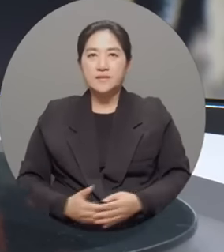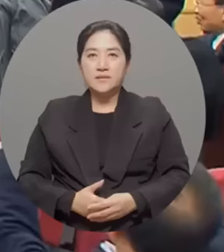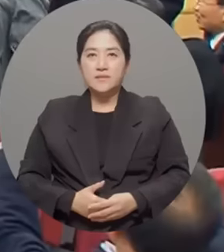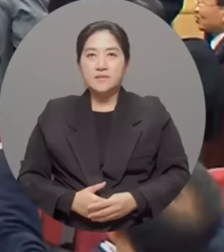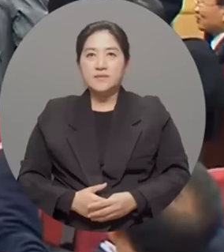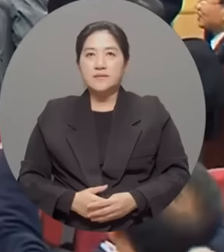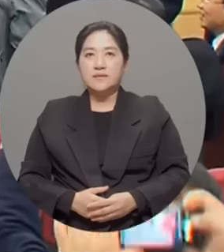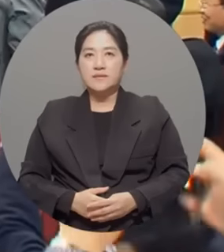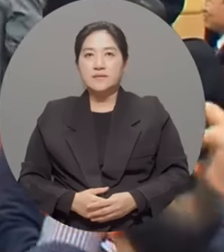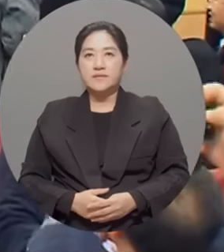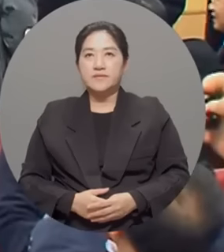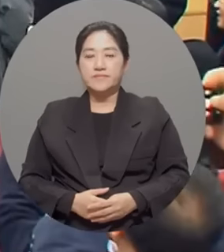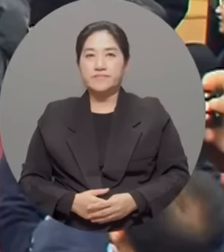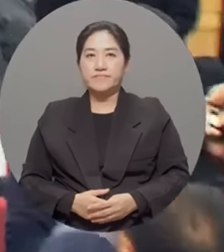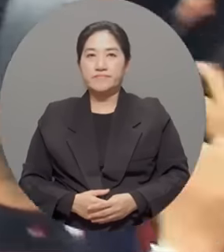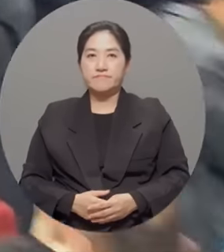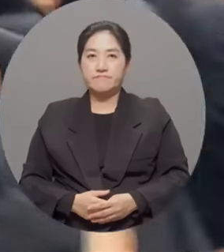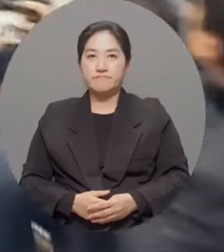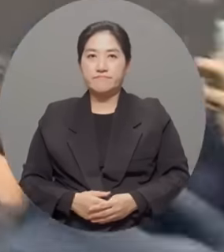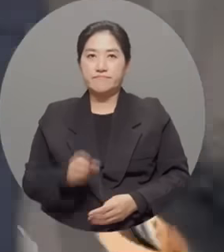김정우 기자의 보도입니다.